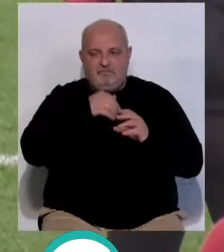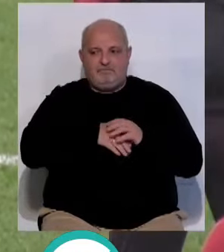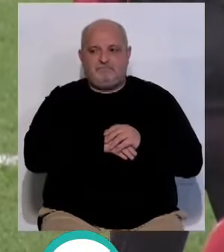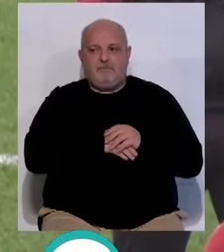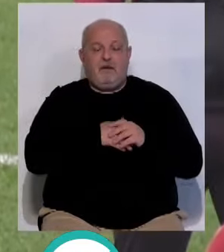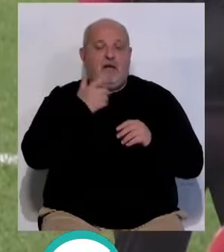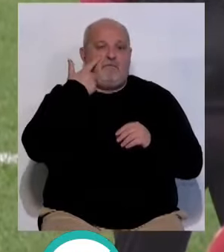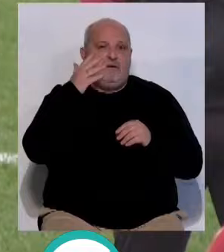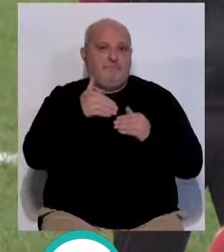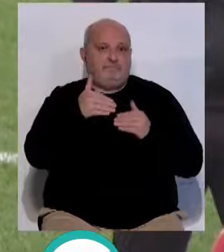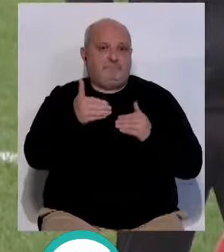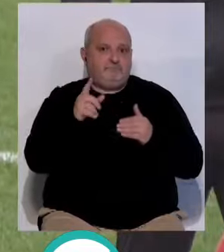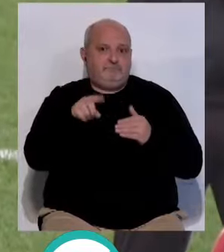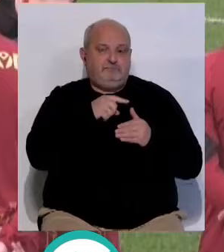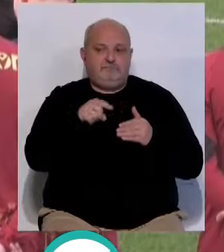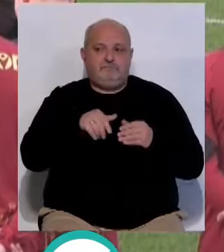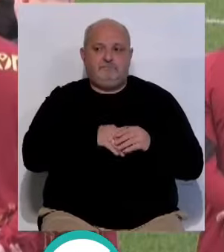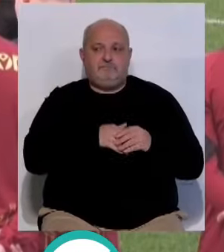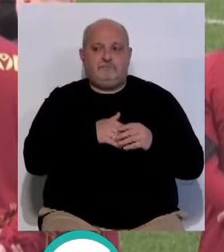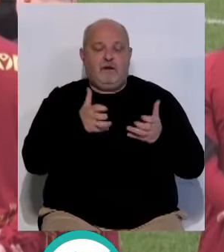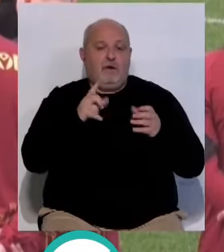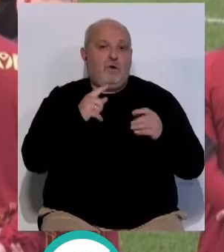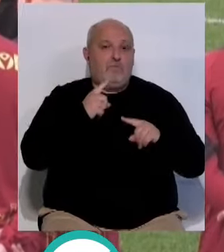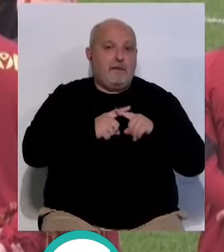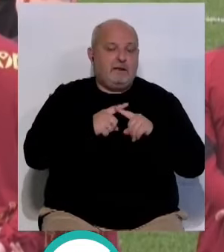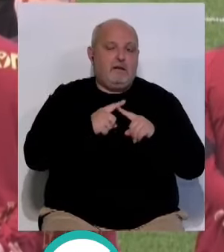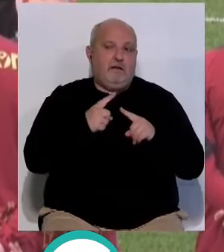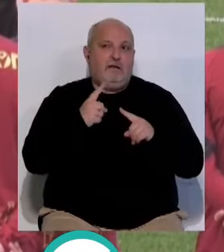que ver qué pasa si en Valencia no se gana o no se empata habrá que ver también De qué forma se